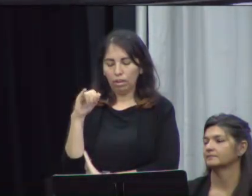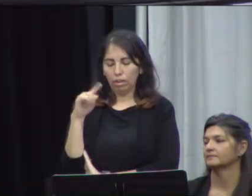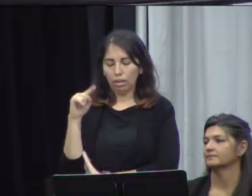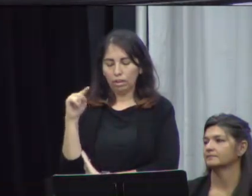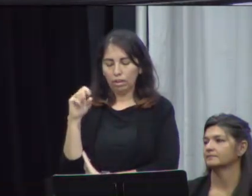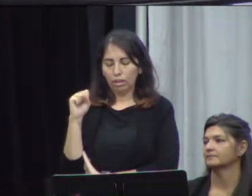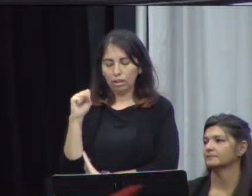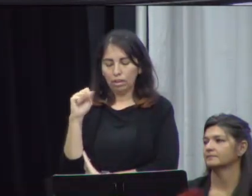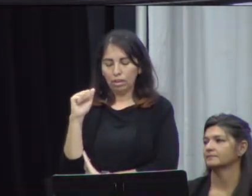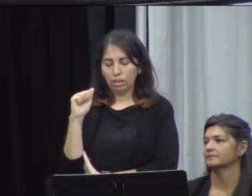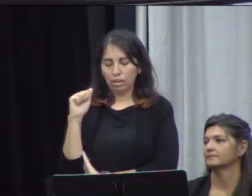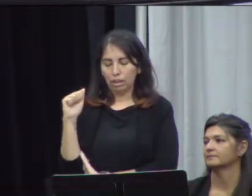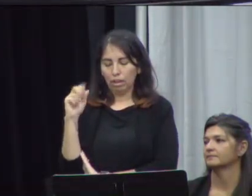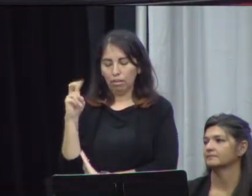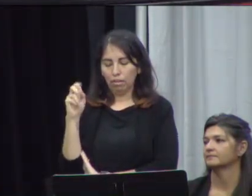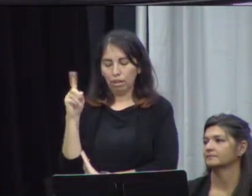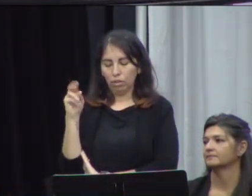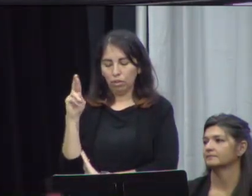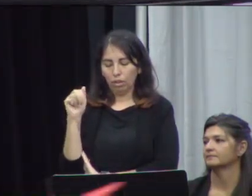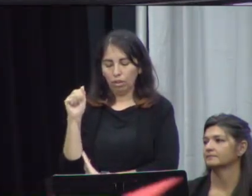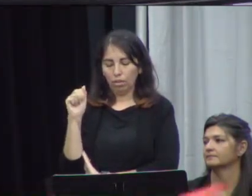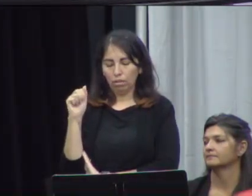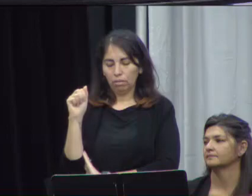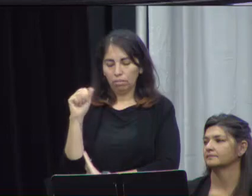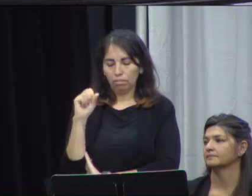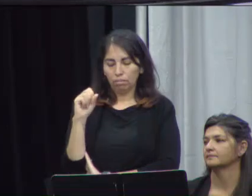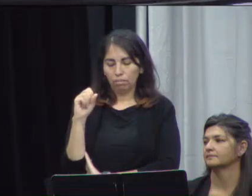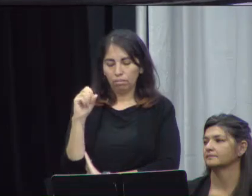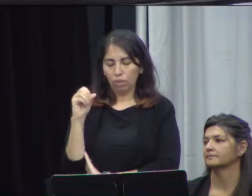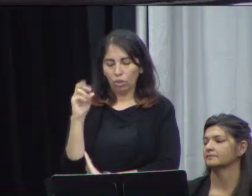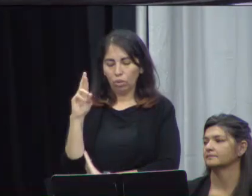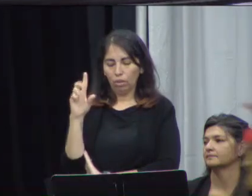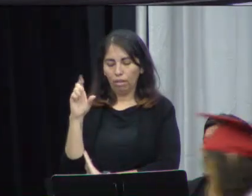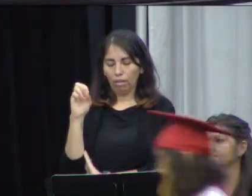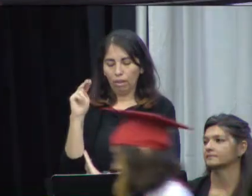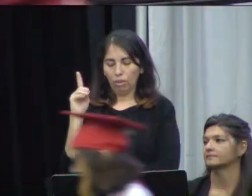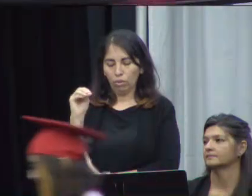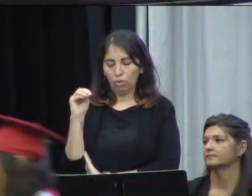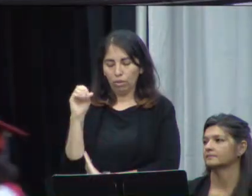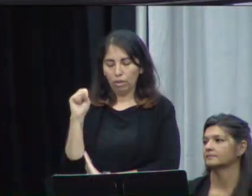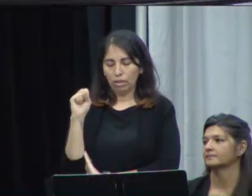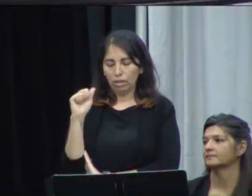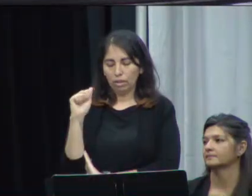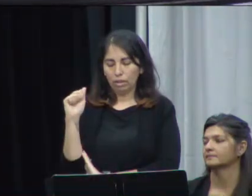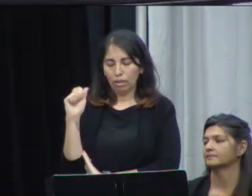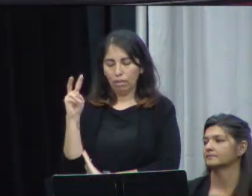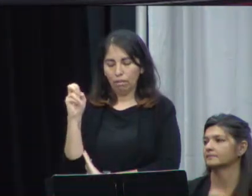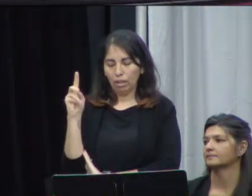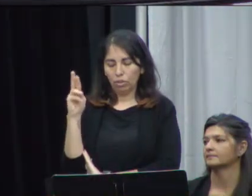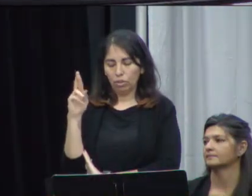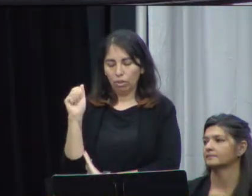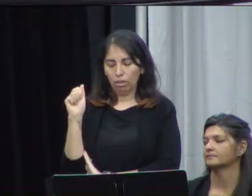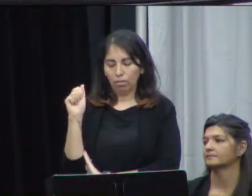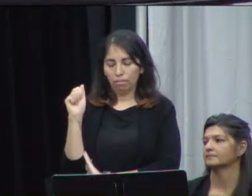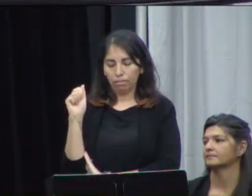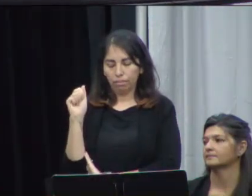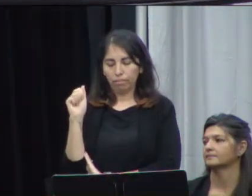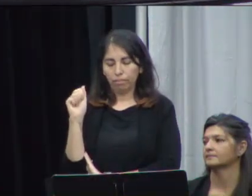(audience applauds) Orlando Savedra. (audience applauds)